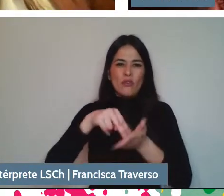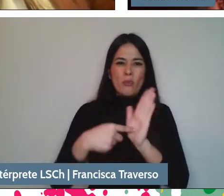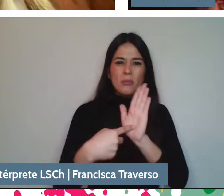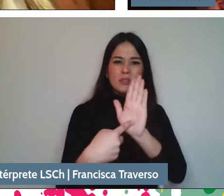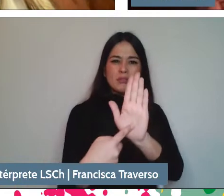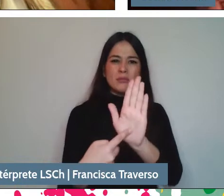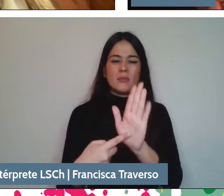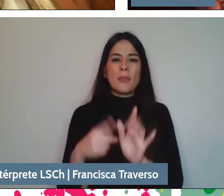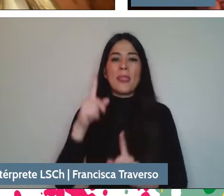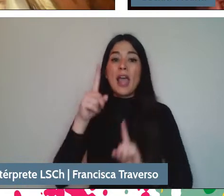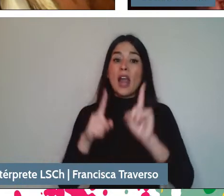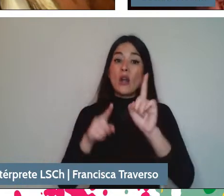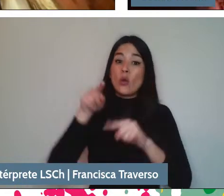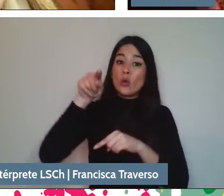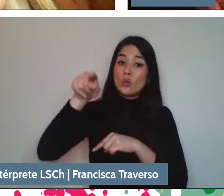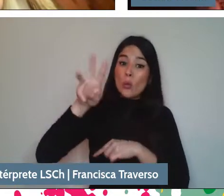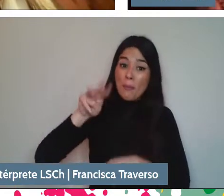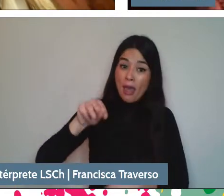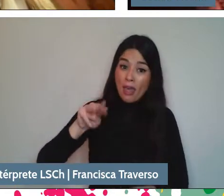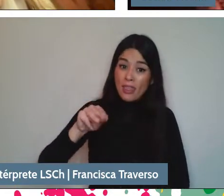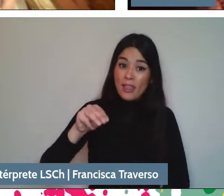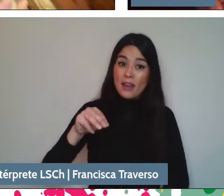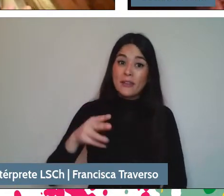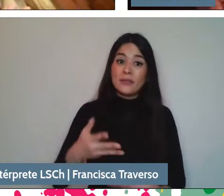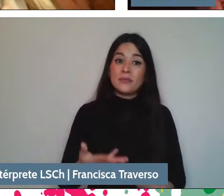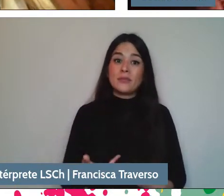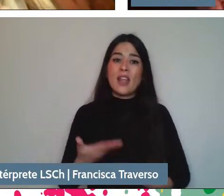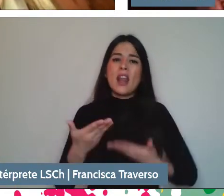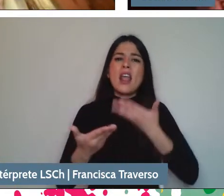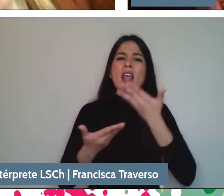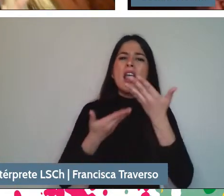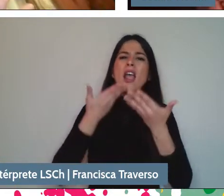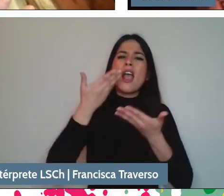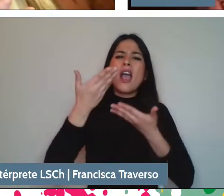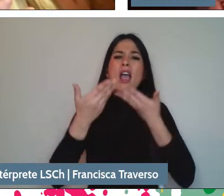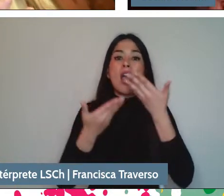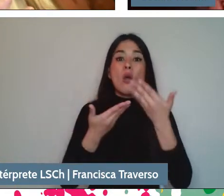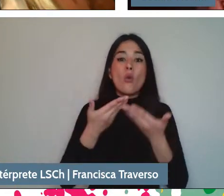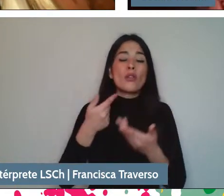En la lengua, en el canto, cuando uno te escucha cantar.